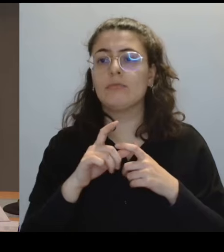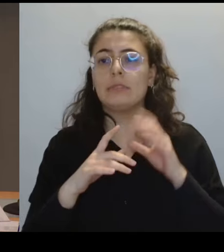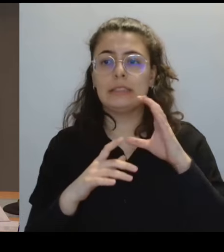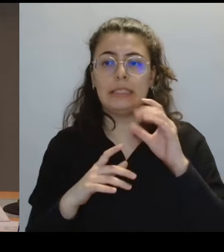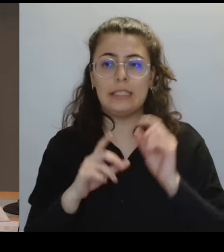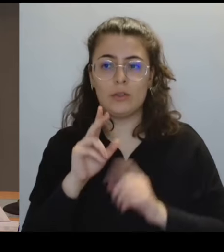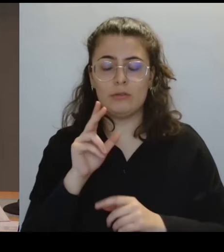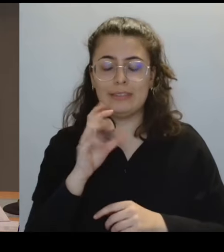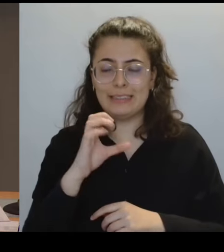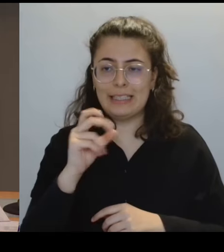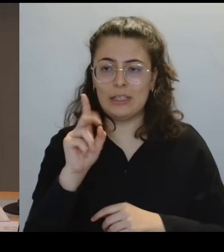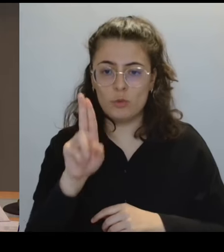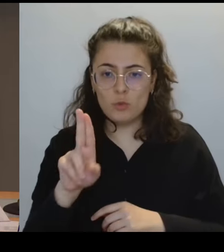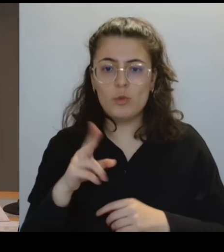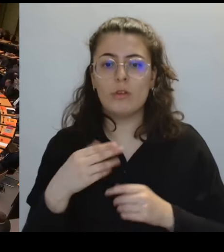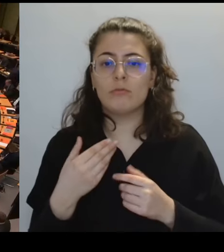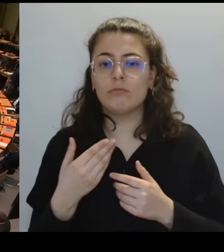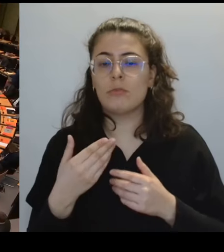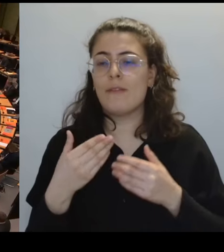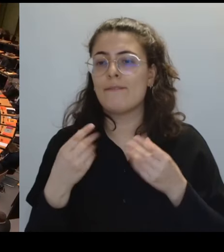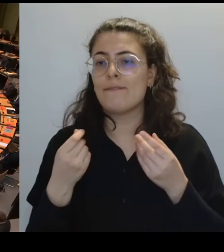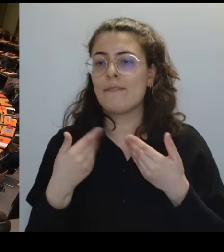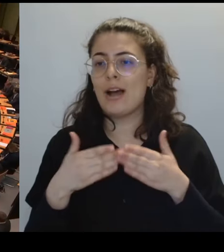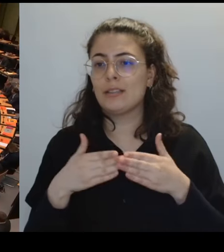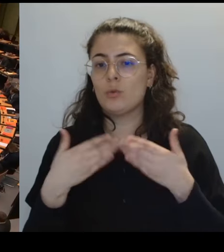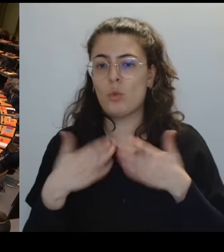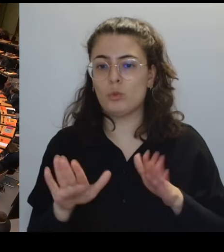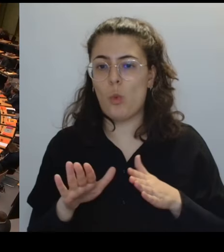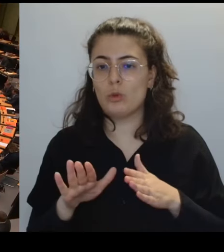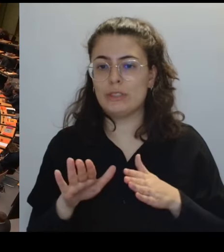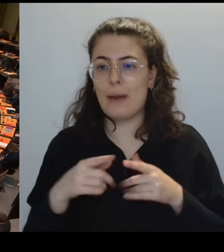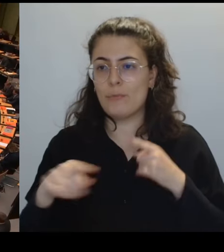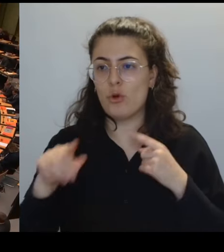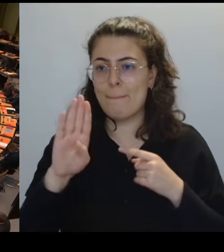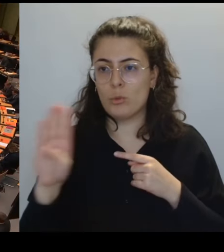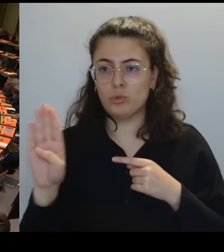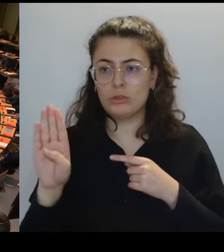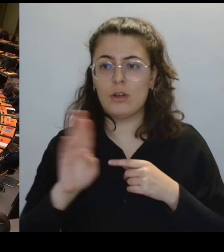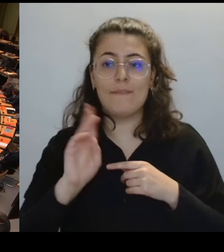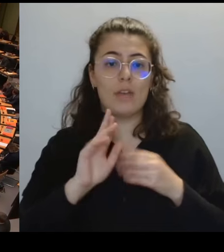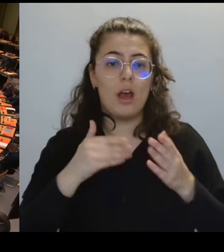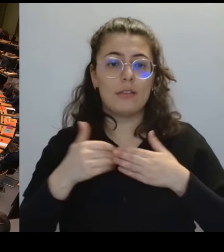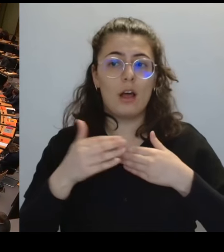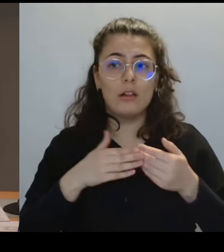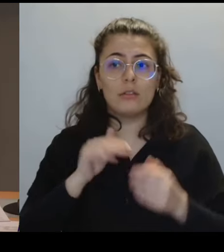Wer enthält sich? Das ist die Fraktion der AfD. Vielen Dank! Damit ist der Antrag abgelehnt.